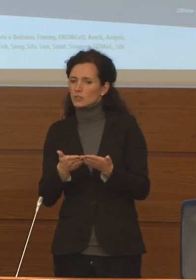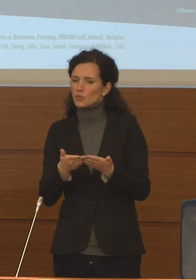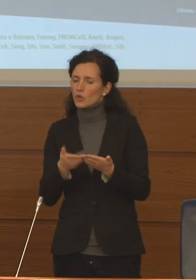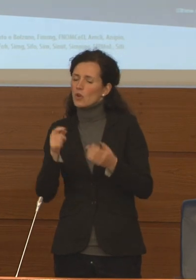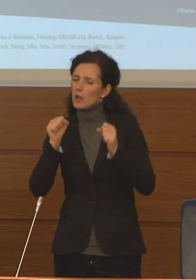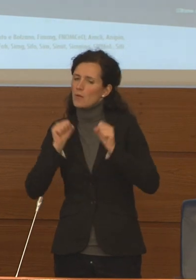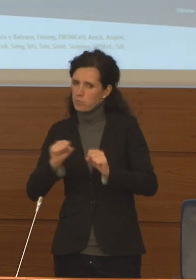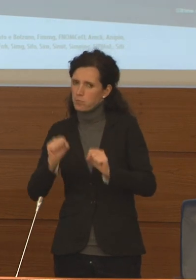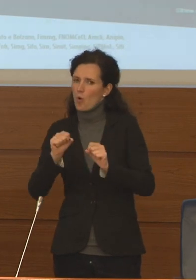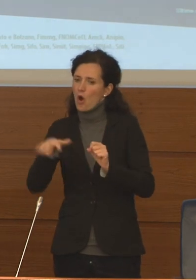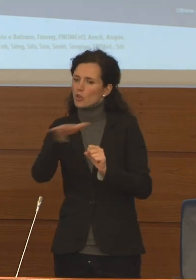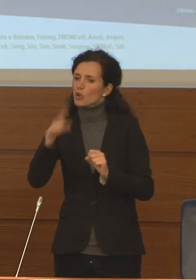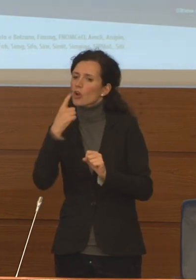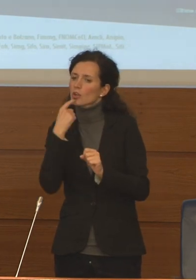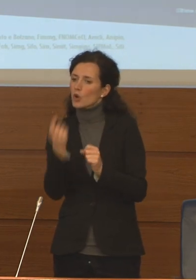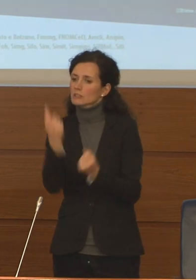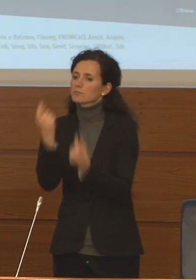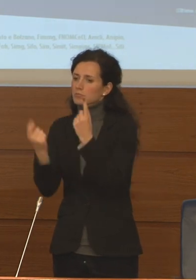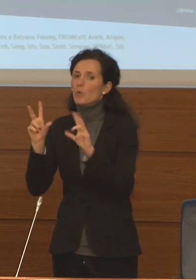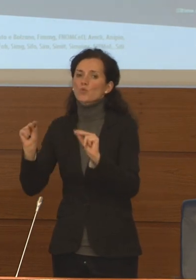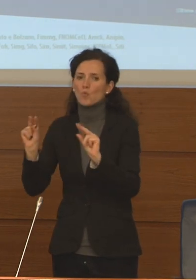o di prendere in considerazione una misura come questa